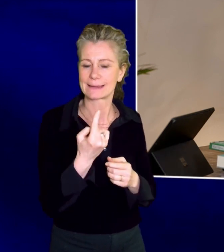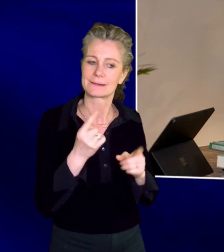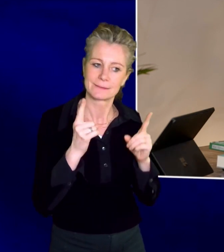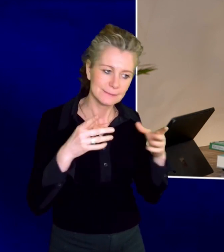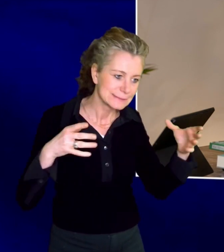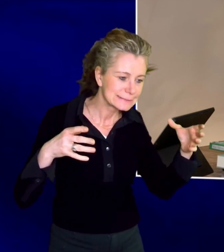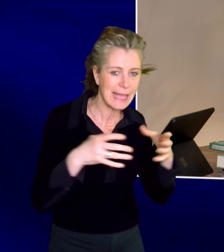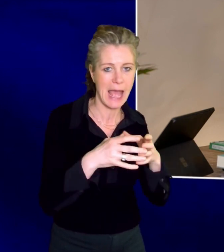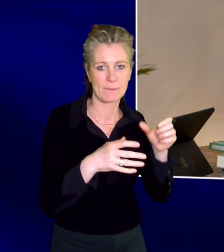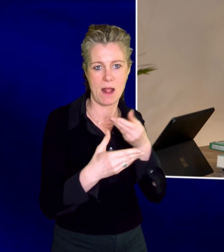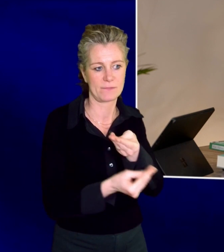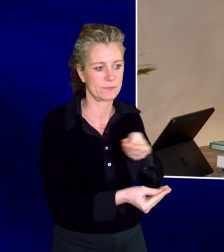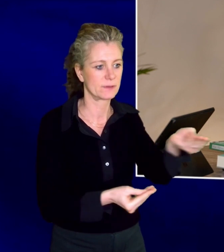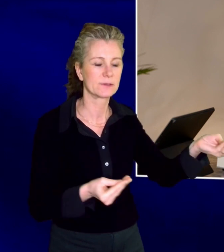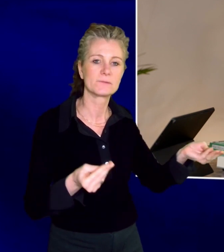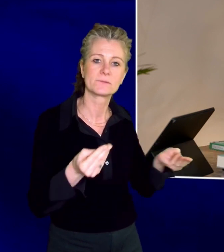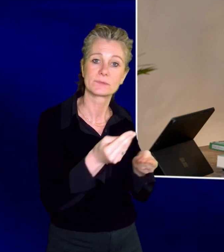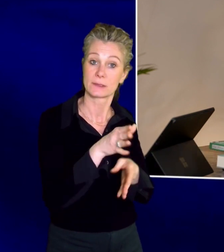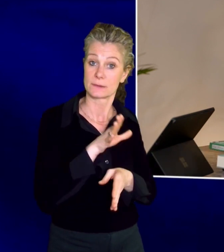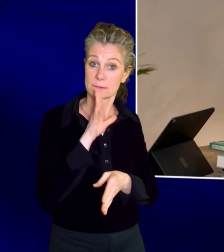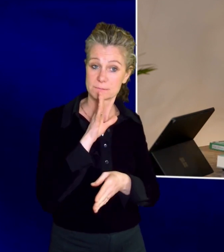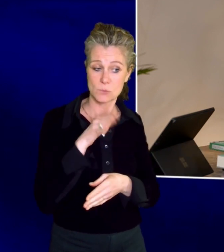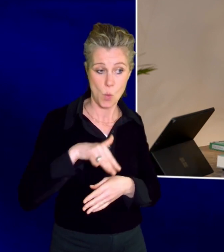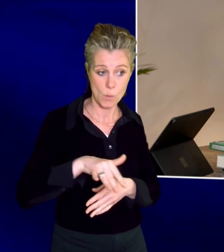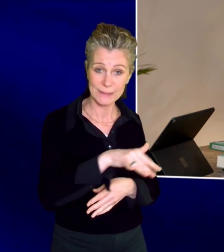En als je een omgeving hebt met mensen waar je raakpunten bij vindt...